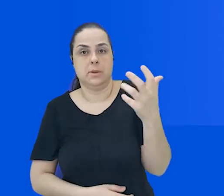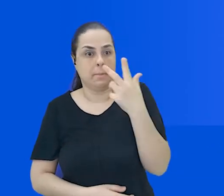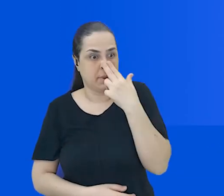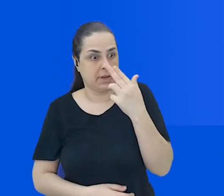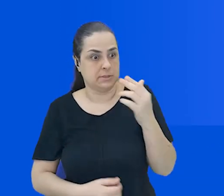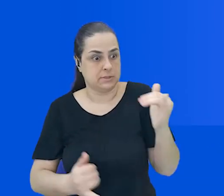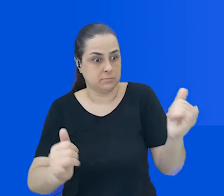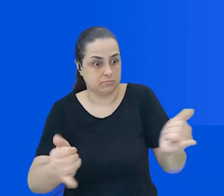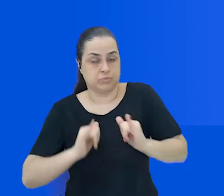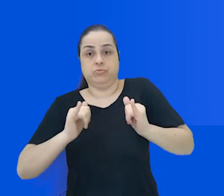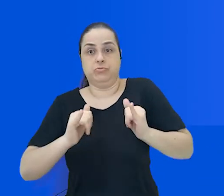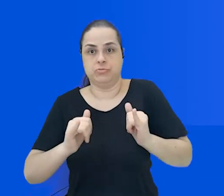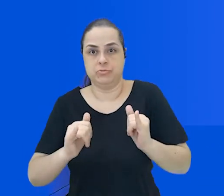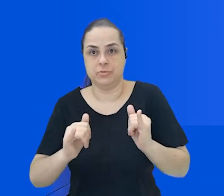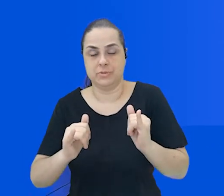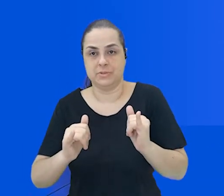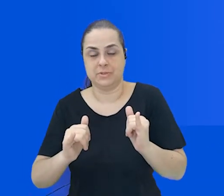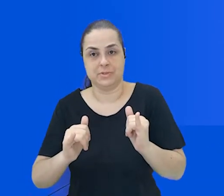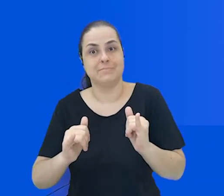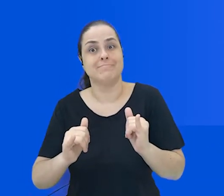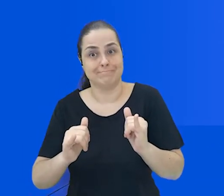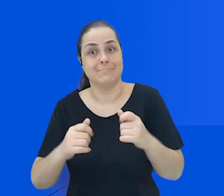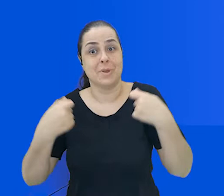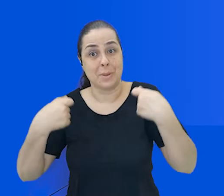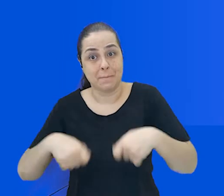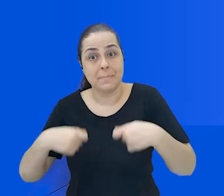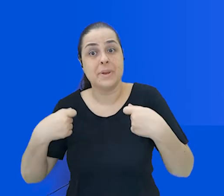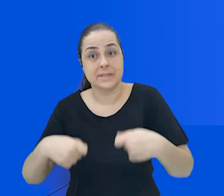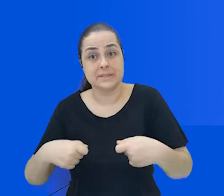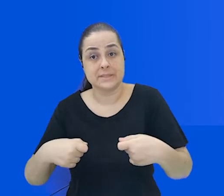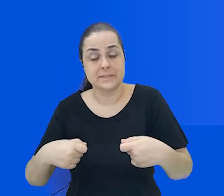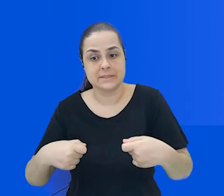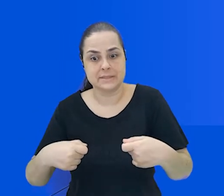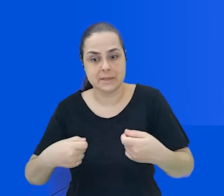ela precisa, de alguma maneira, um espaço para escoar da gente.